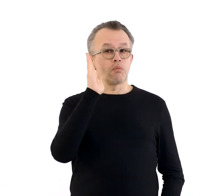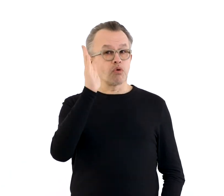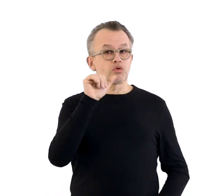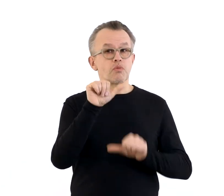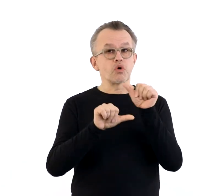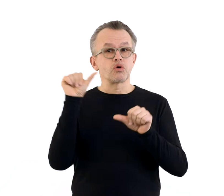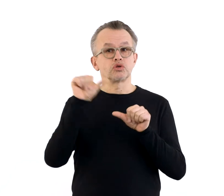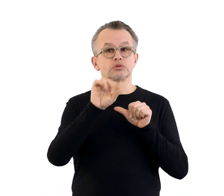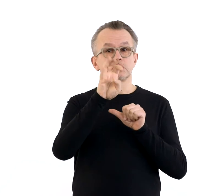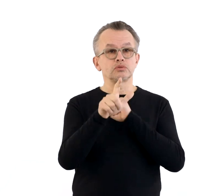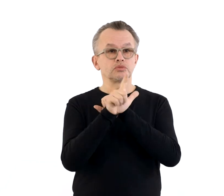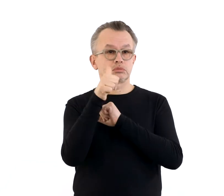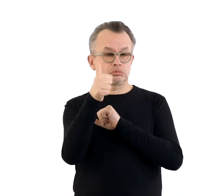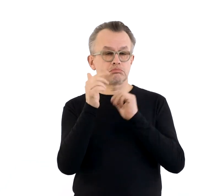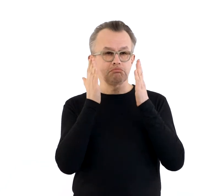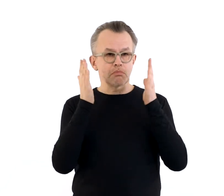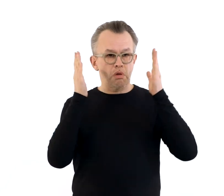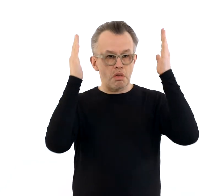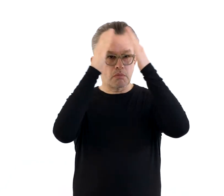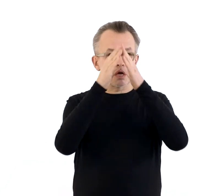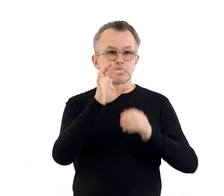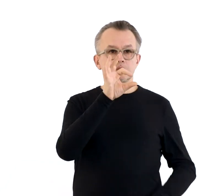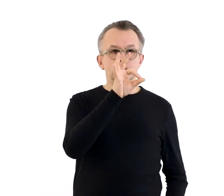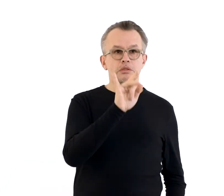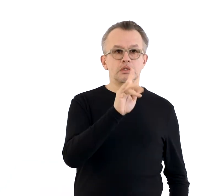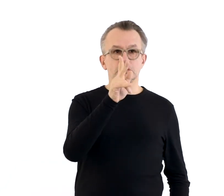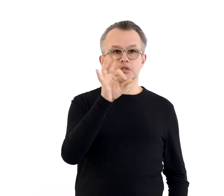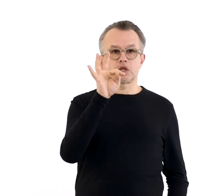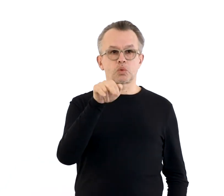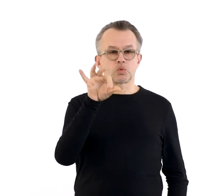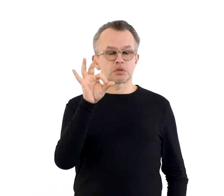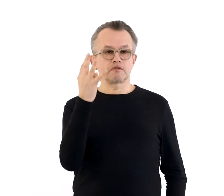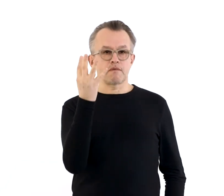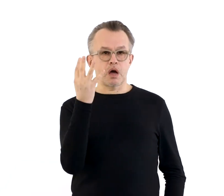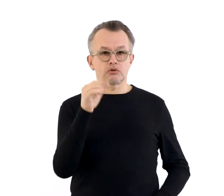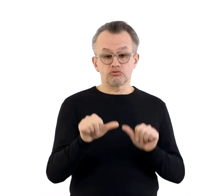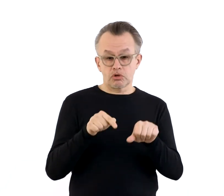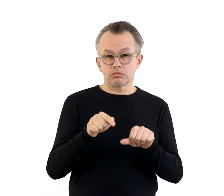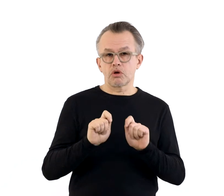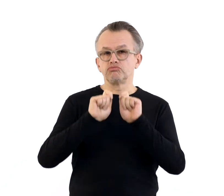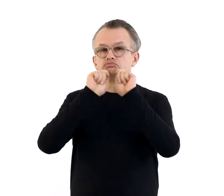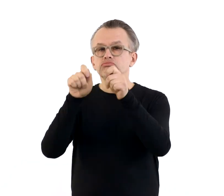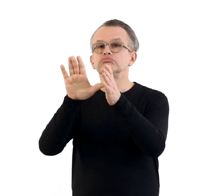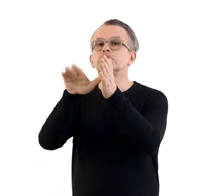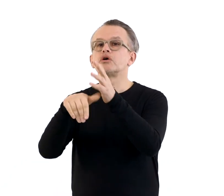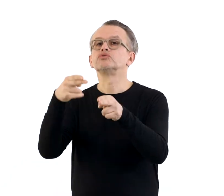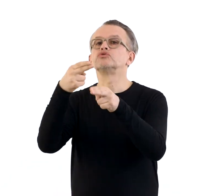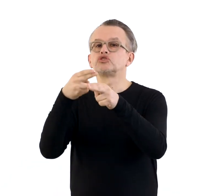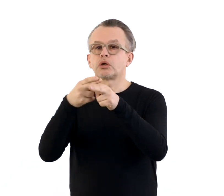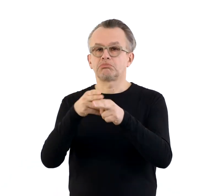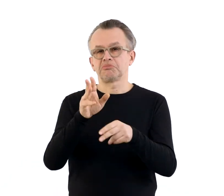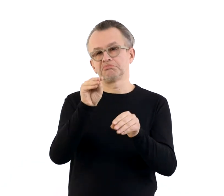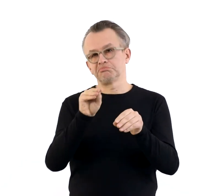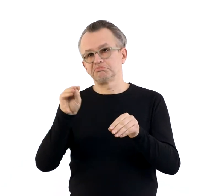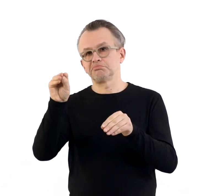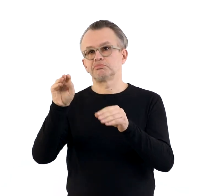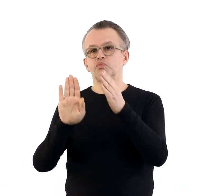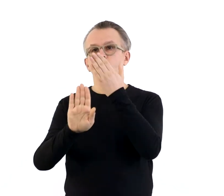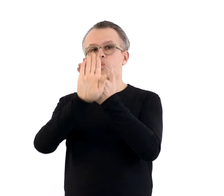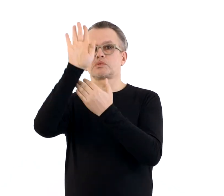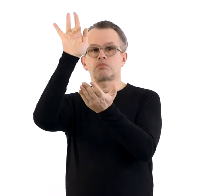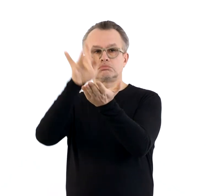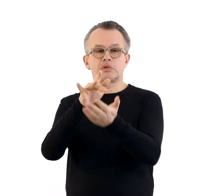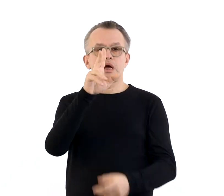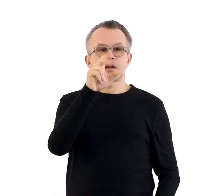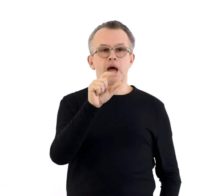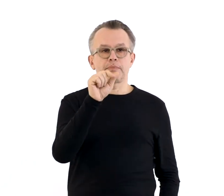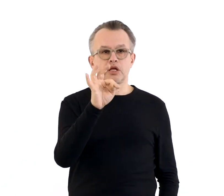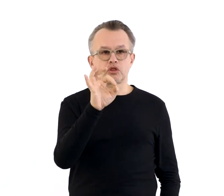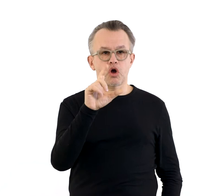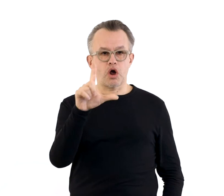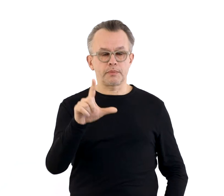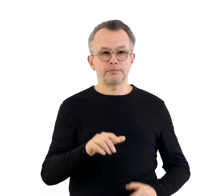W 1471 r. papież Sykstus IV podarował ją Rzymowi i wtedy trafiła do Muzeum na Kapitolu.